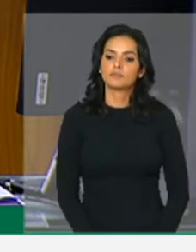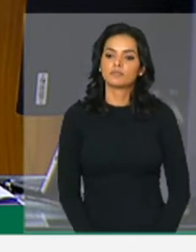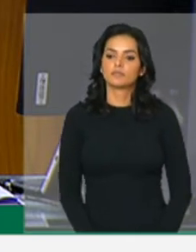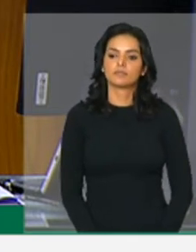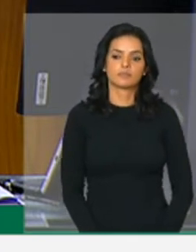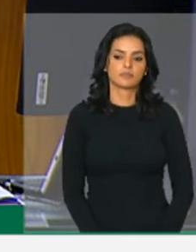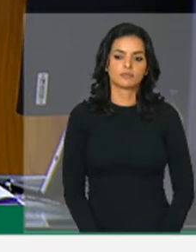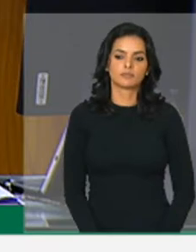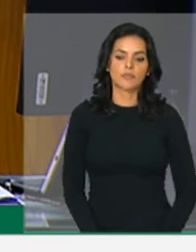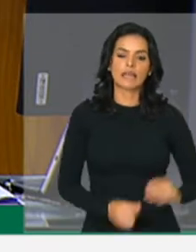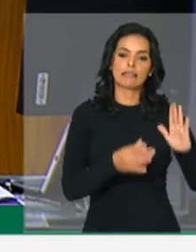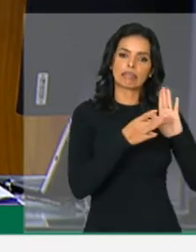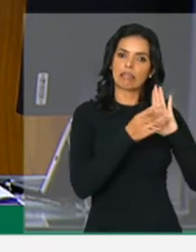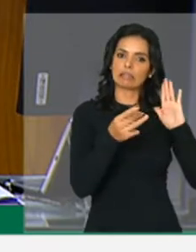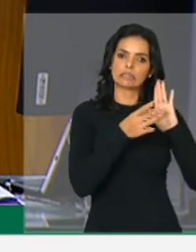APROVADA. -- [PRESIDENTE]: